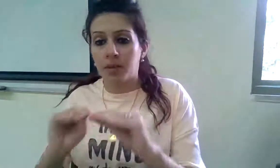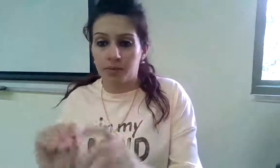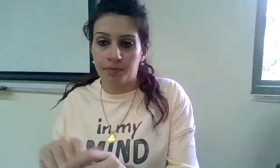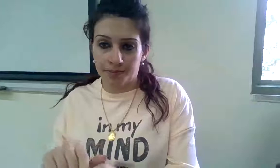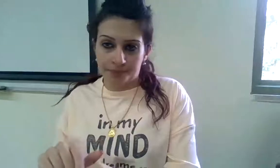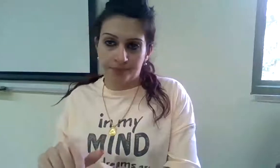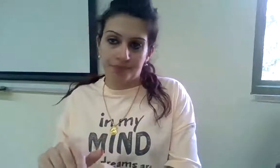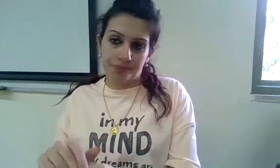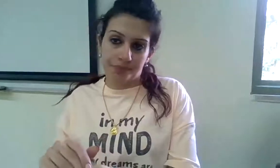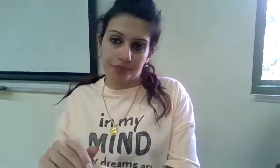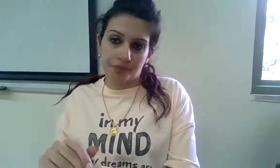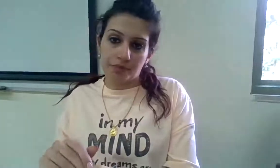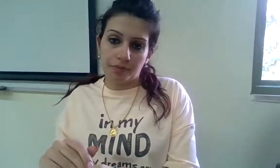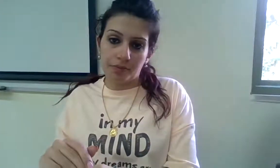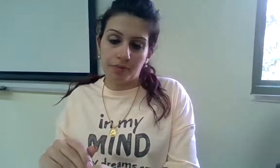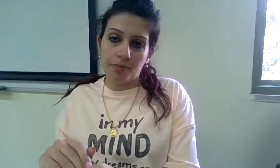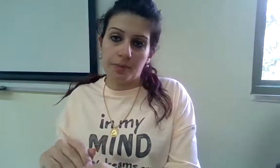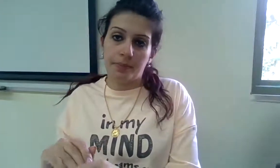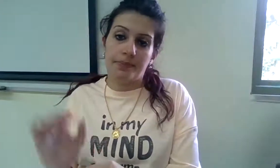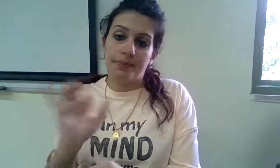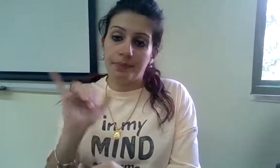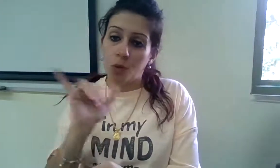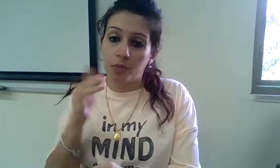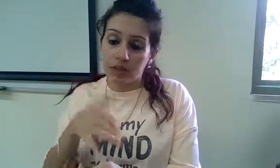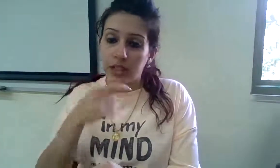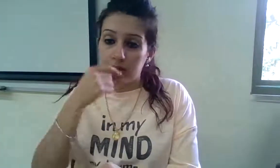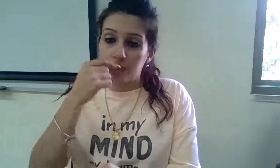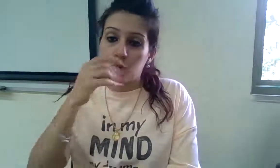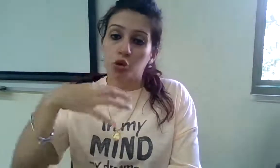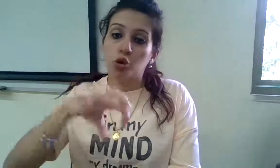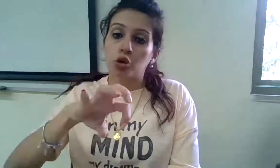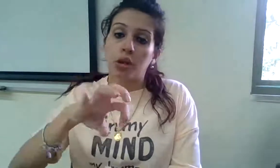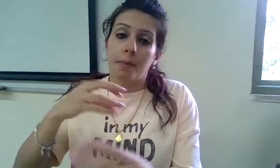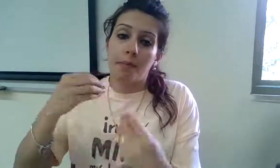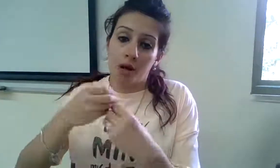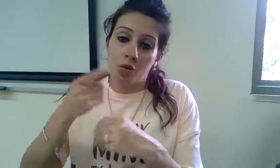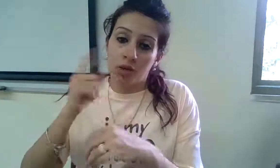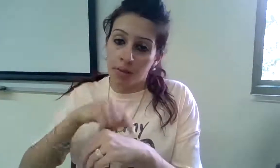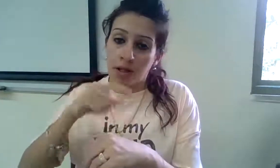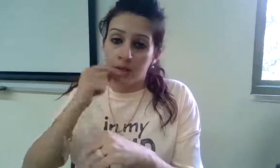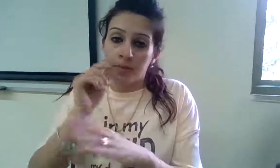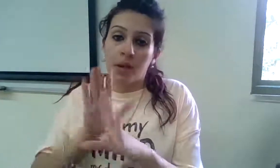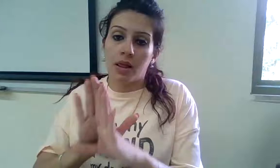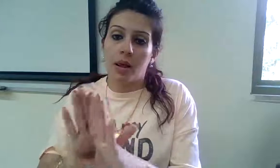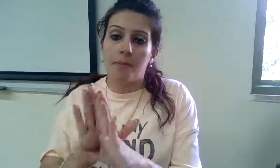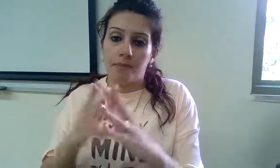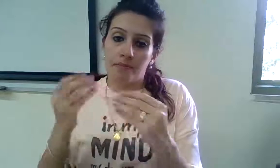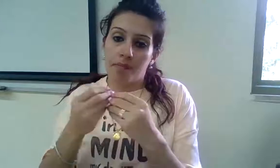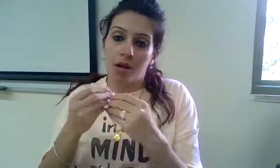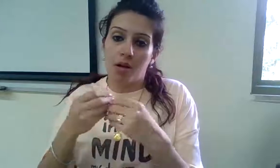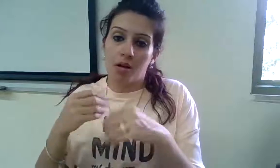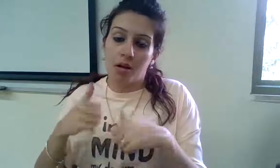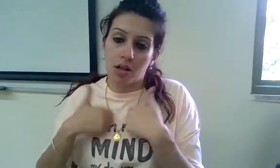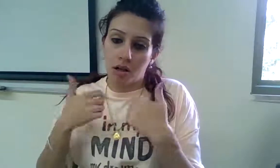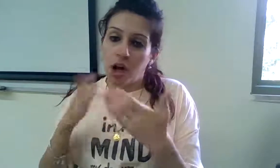دعوة للاستجابة للوضع الحالي أن صح التعبير